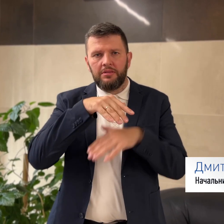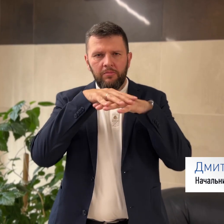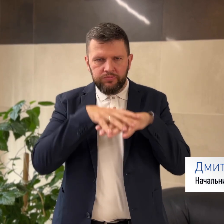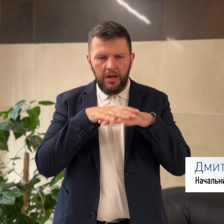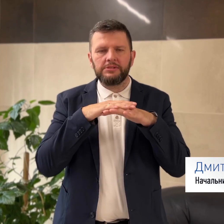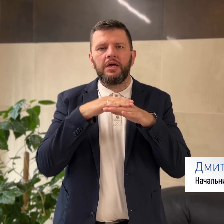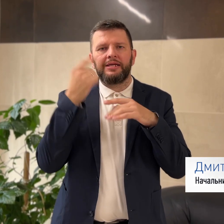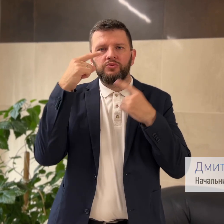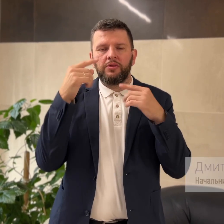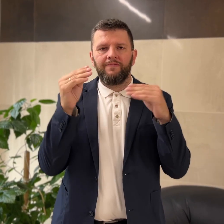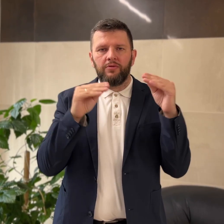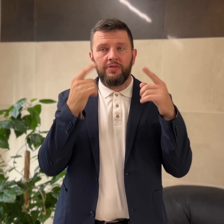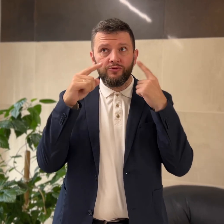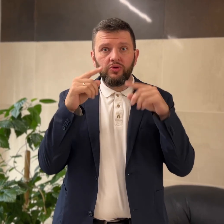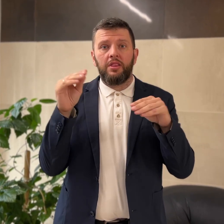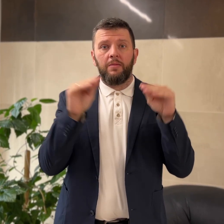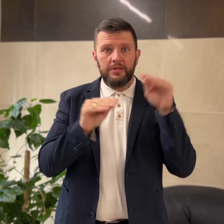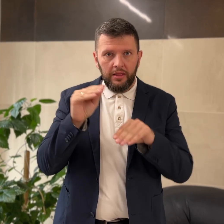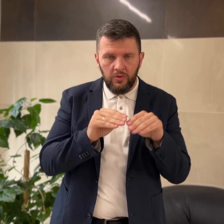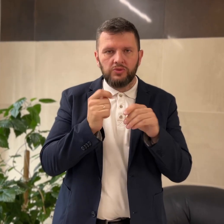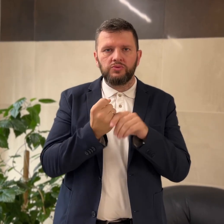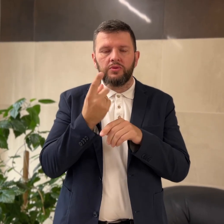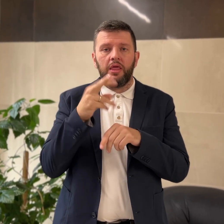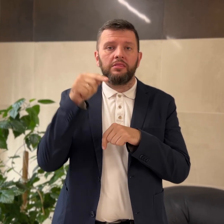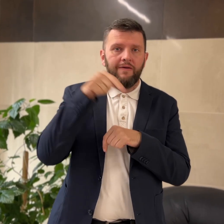которой стало Министерство культуры Российской Федерации –